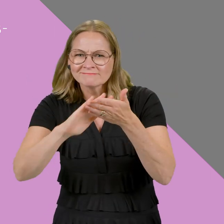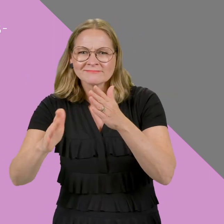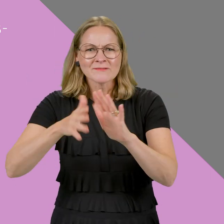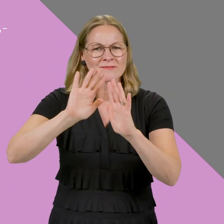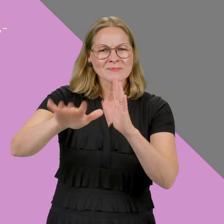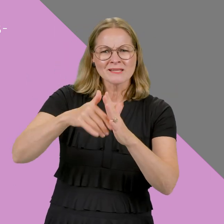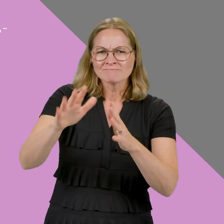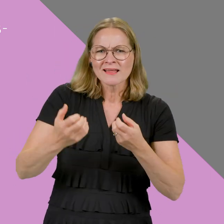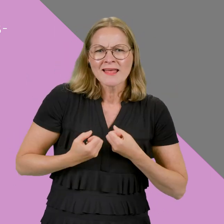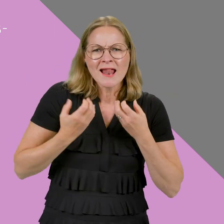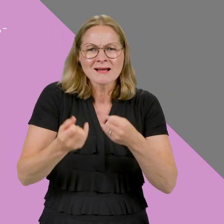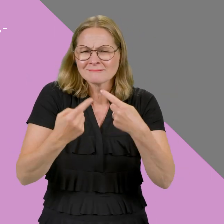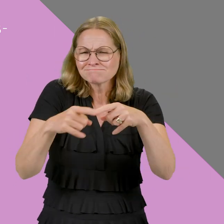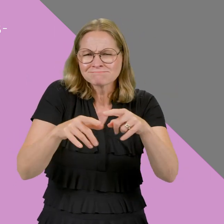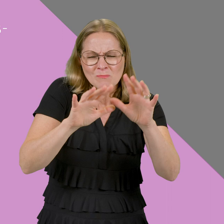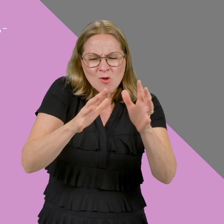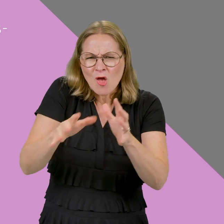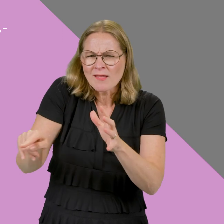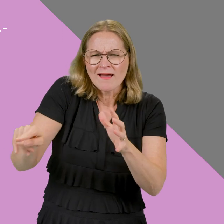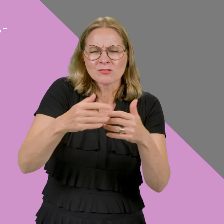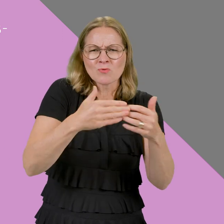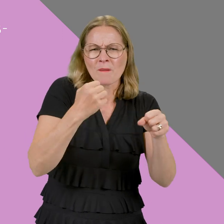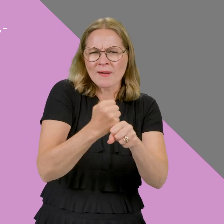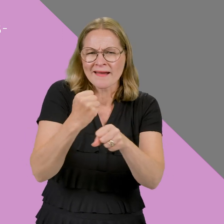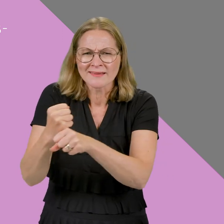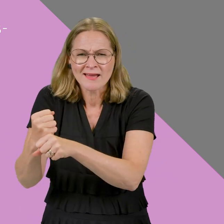ja tutustua viittomakieliseen ilmaisuun eri muodoissaan työpajojen, -